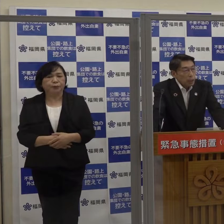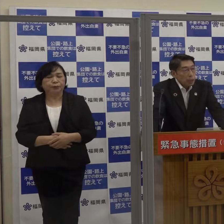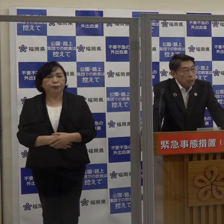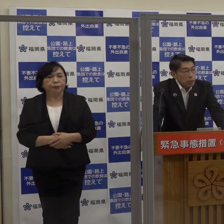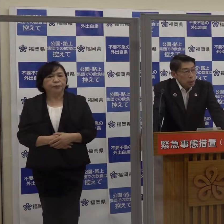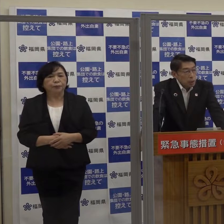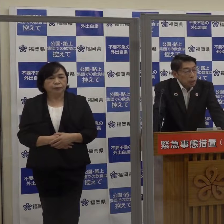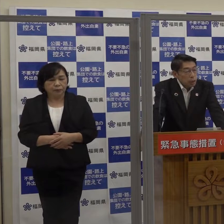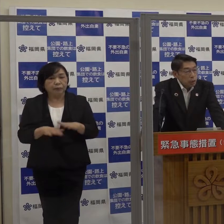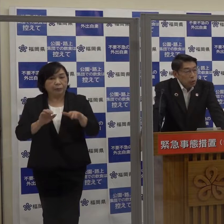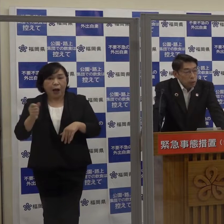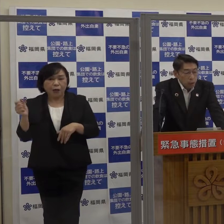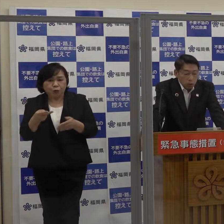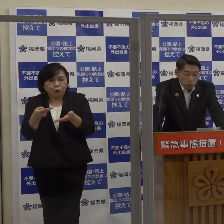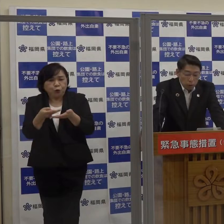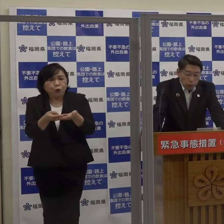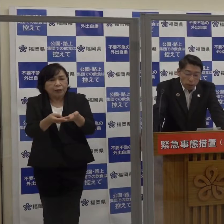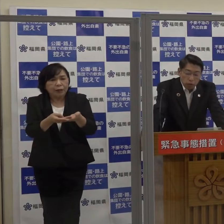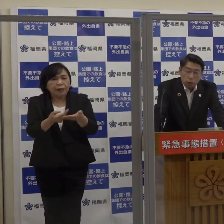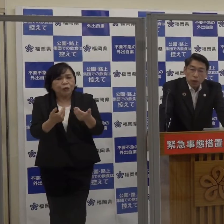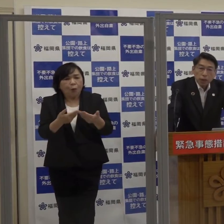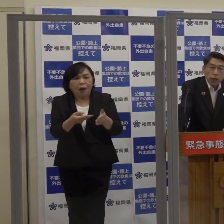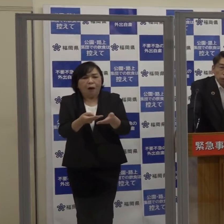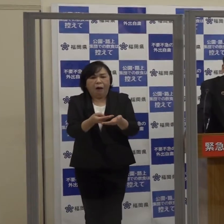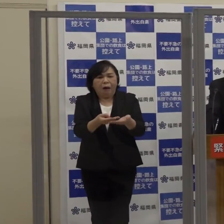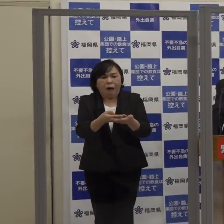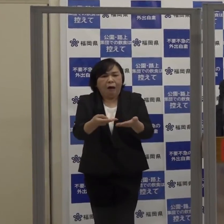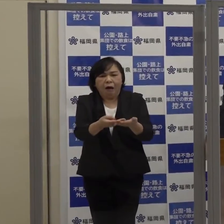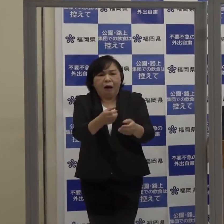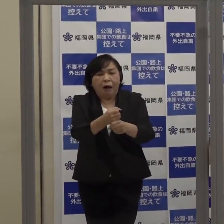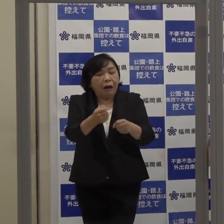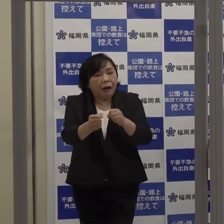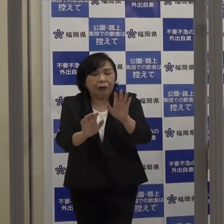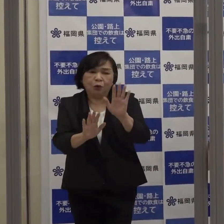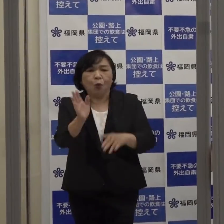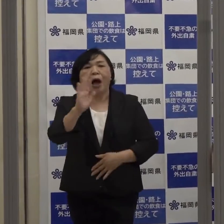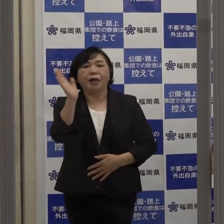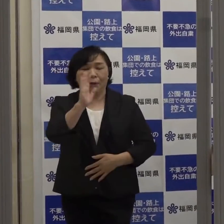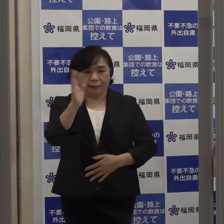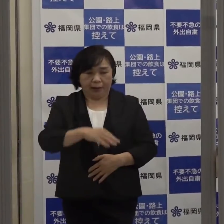ただちに入院が必要な方が入院できない状況にはありません